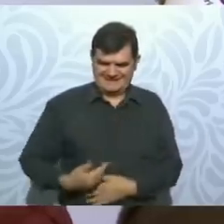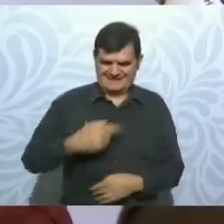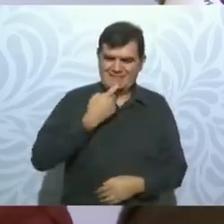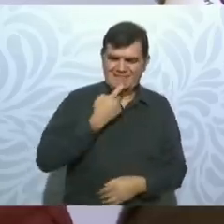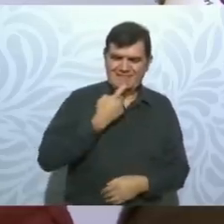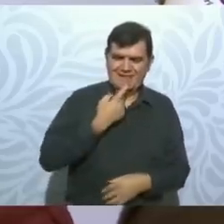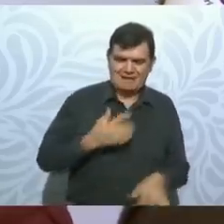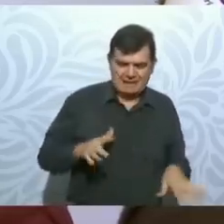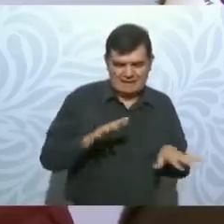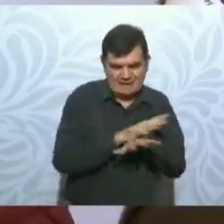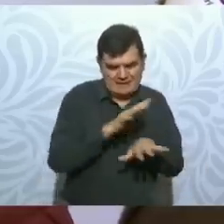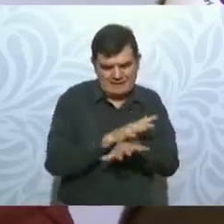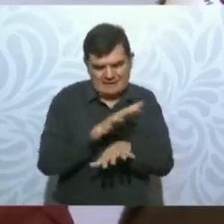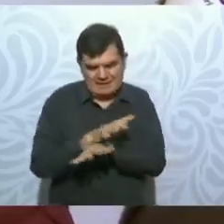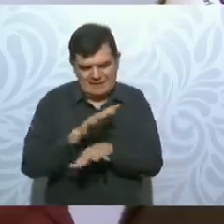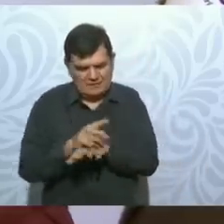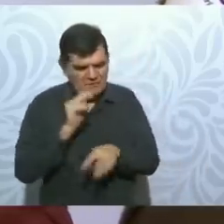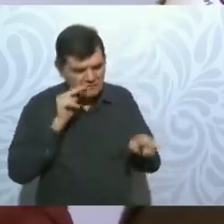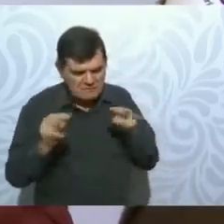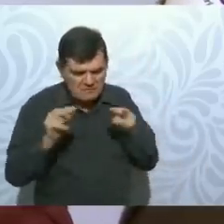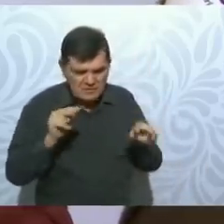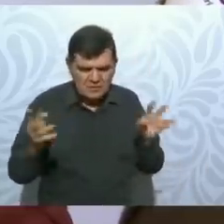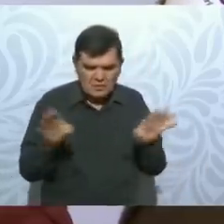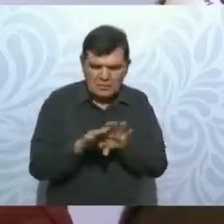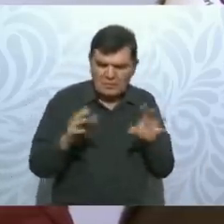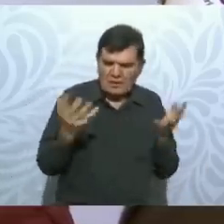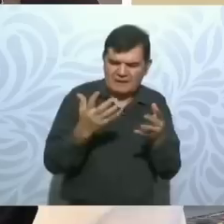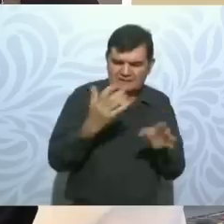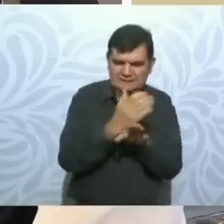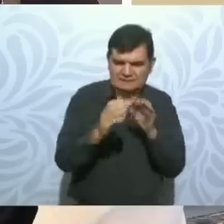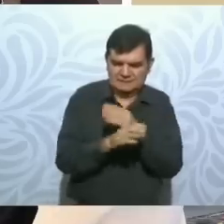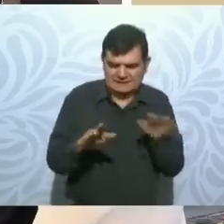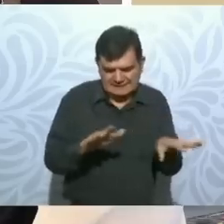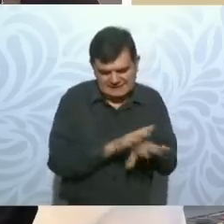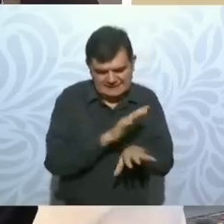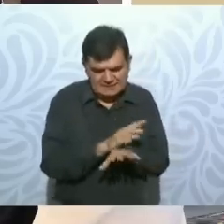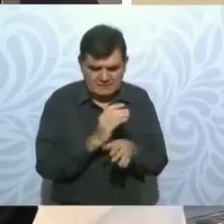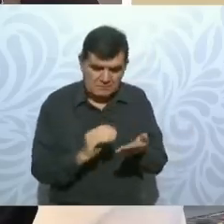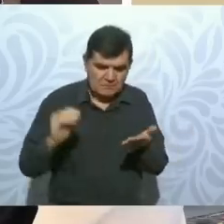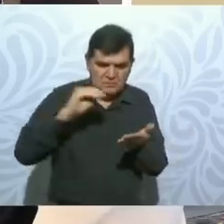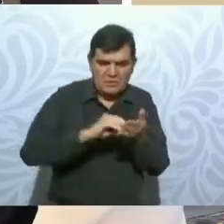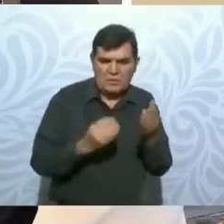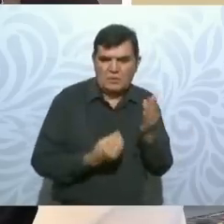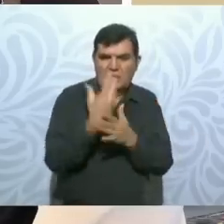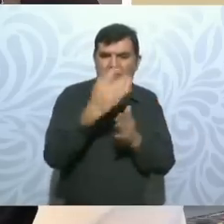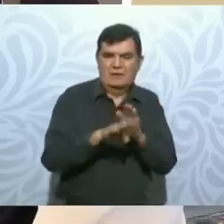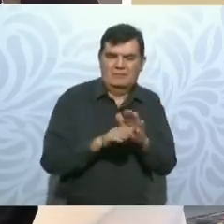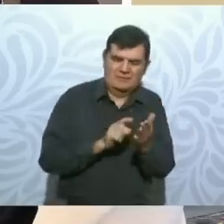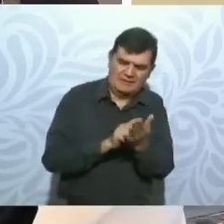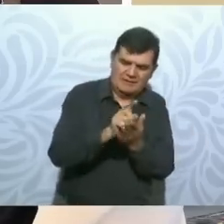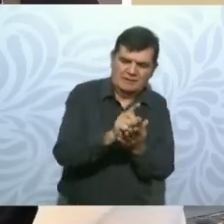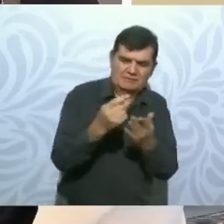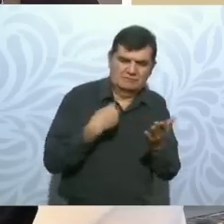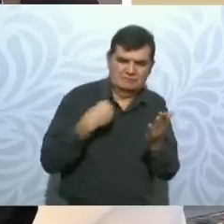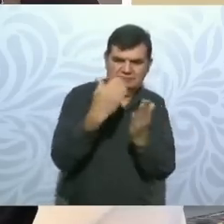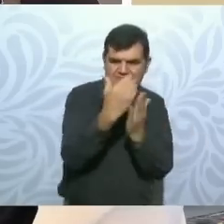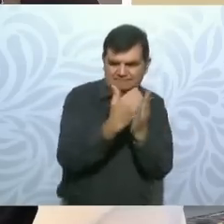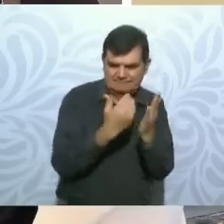la forma de ver y hacer las cosas se estableció un régimen de derechos donde el centro de todo es